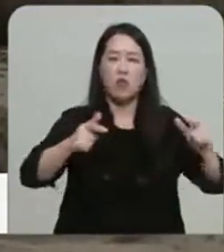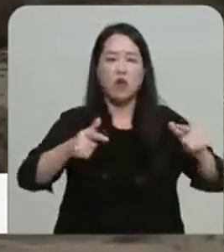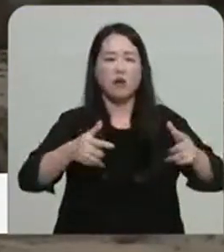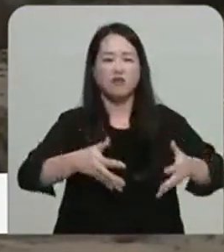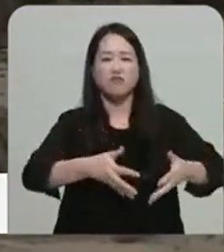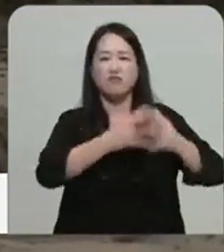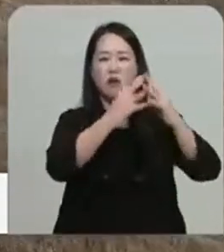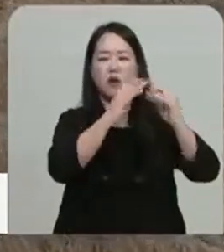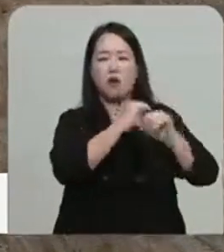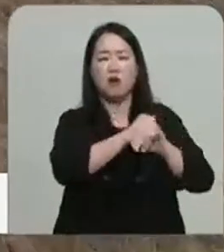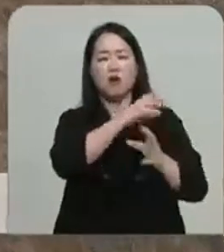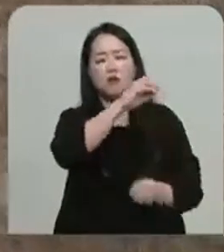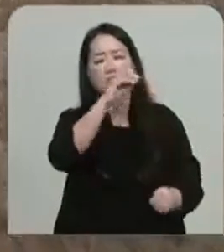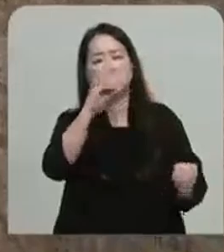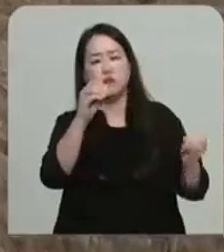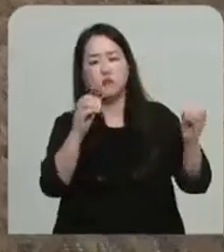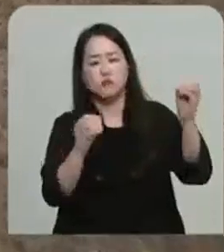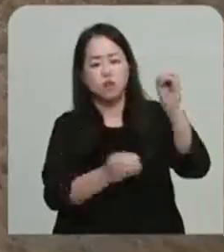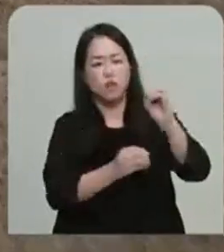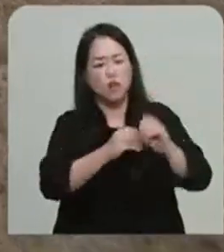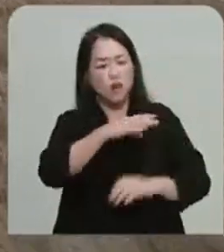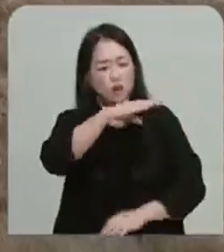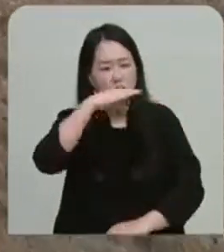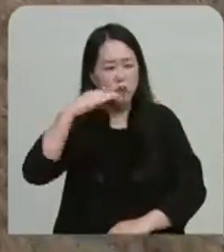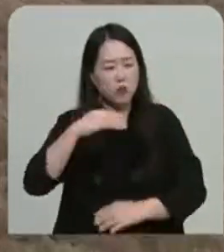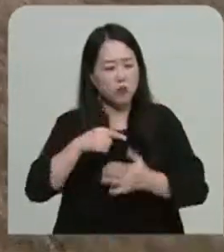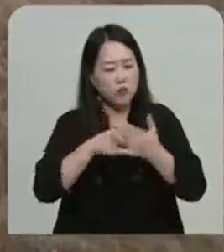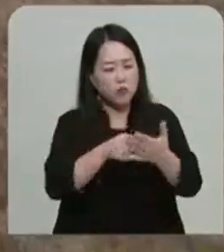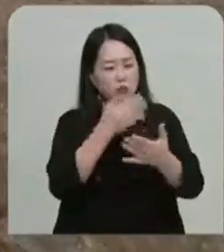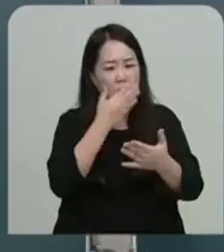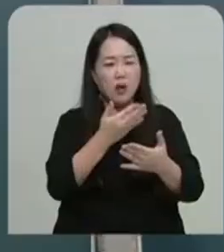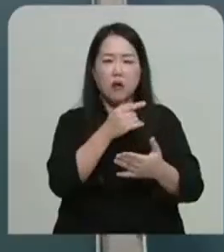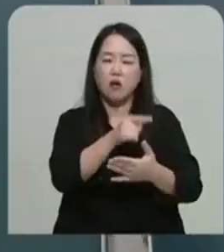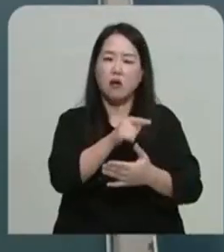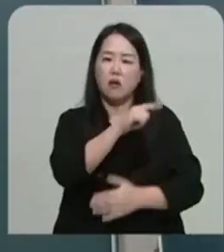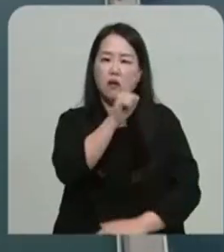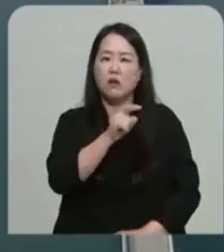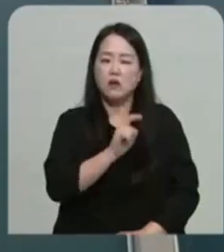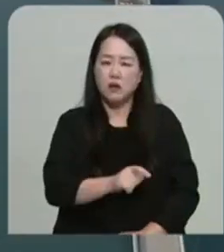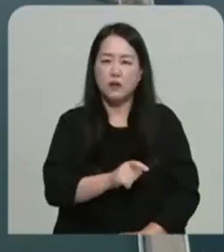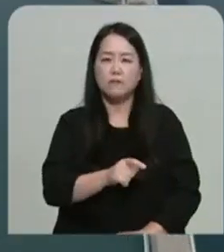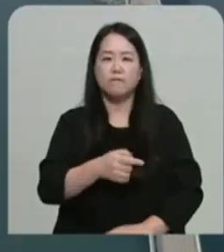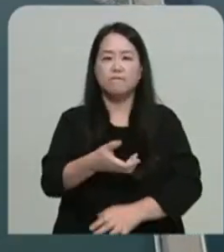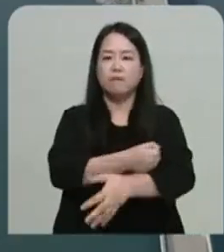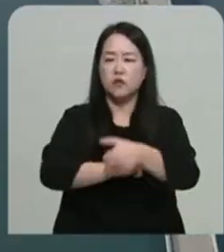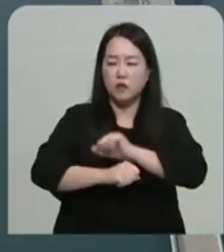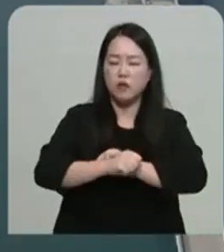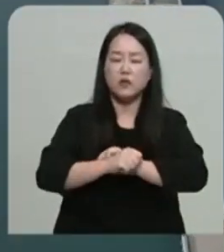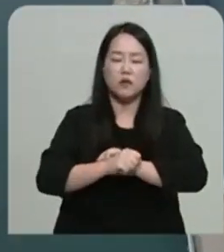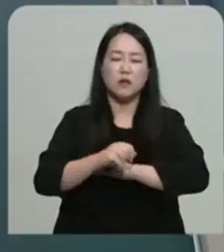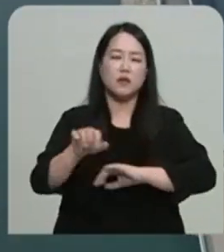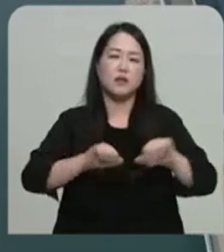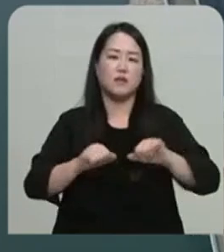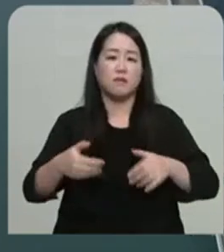새만금 정상화를 위한 전라북도 의 적극적인 대처가 필요하다는 목소리가 높습니다. kbs 뉴스 조경모입니다.